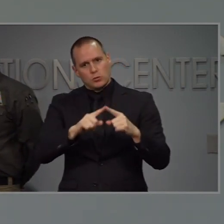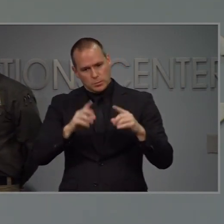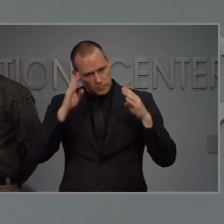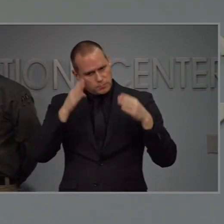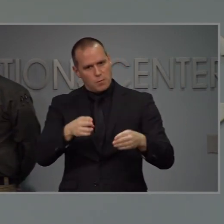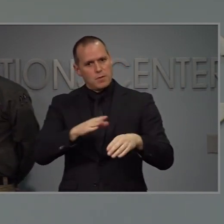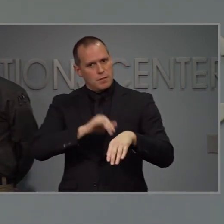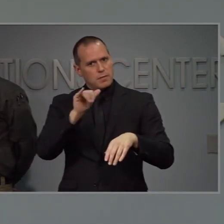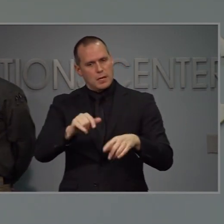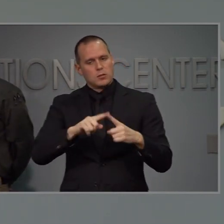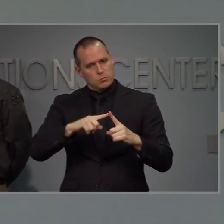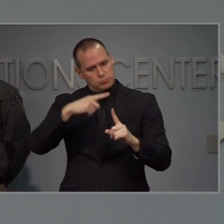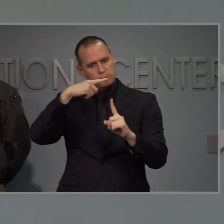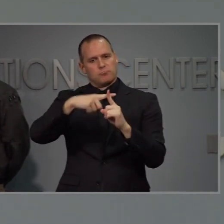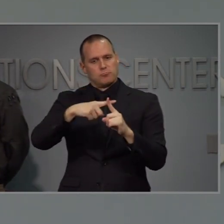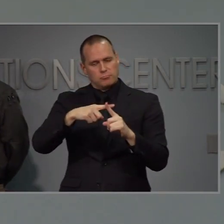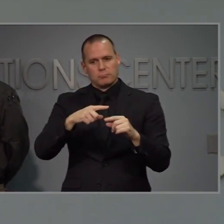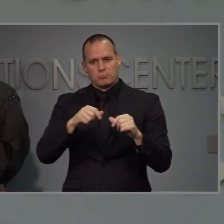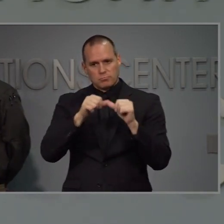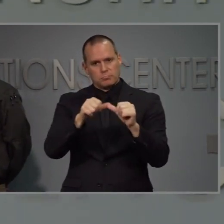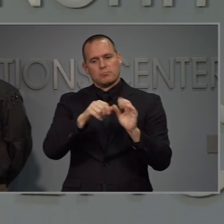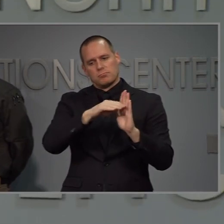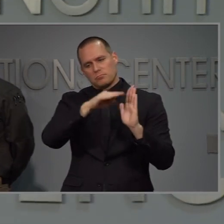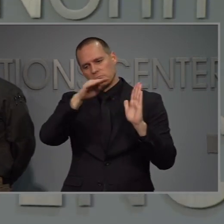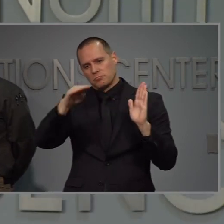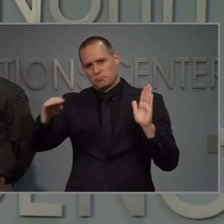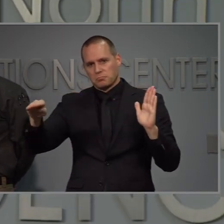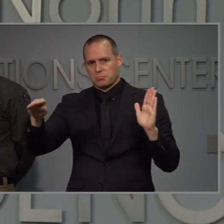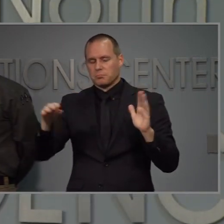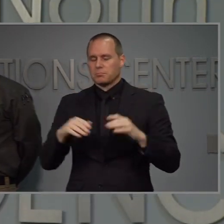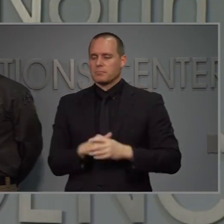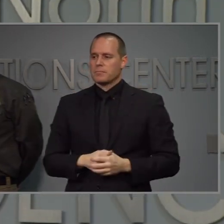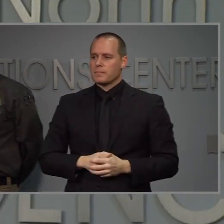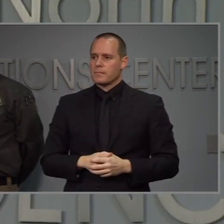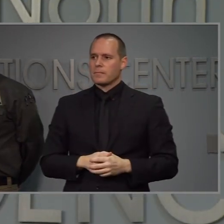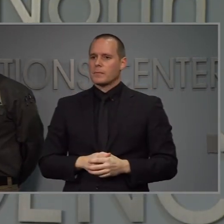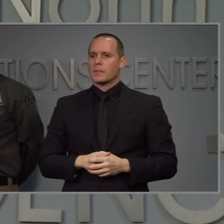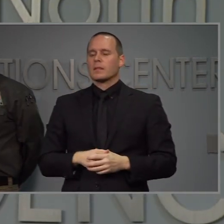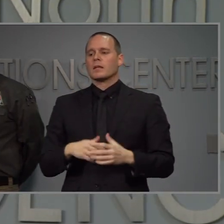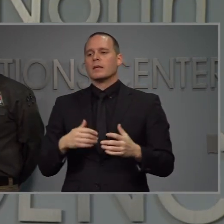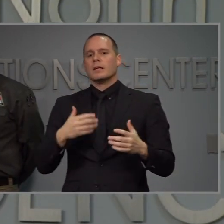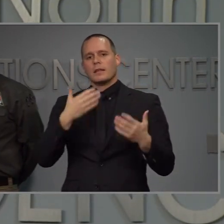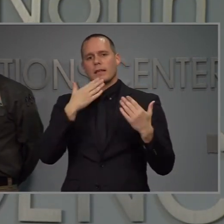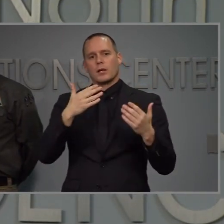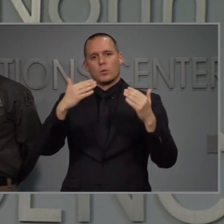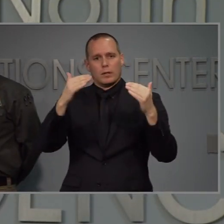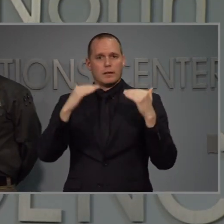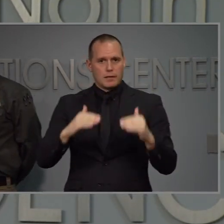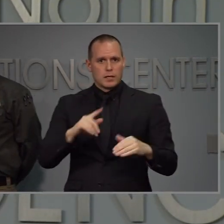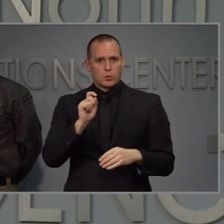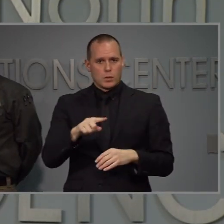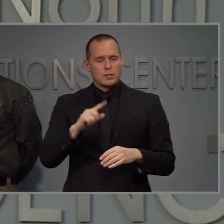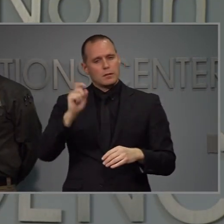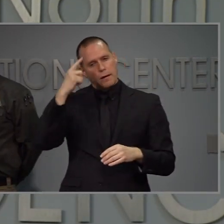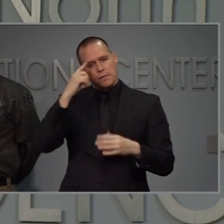conforme, avanzamos y continuan continuaremos dando el una prioridad a esto.